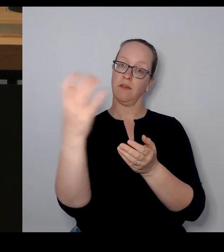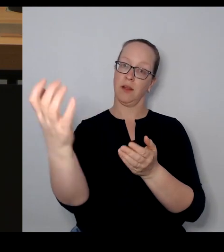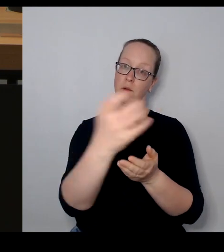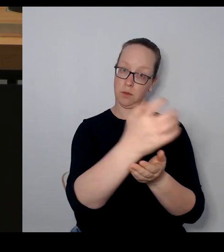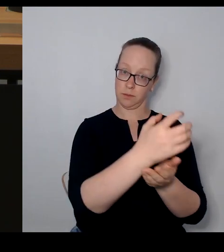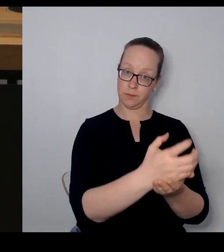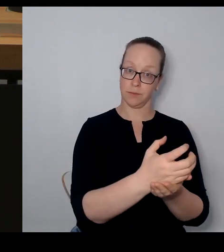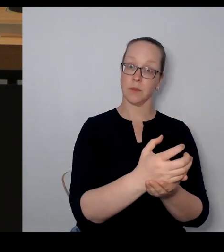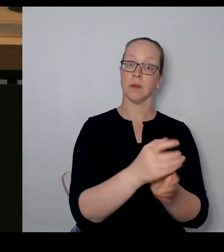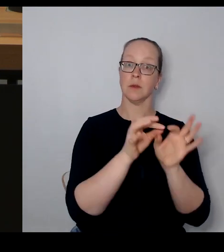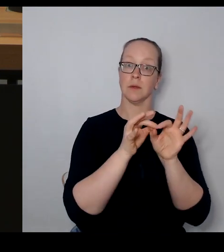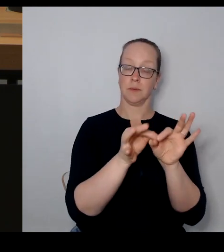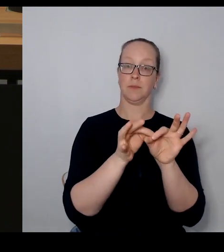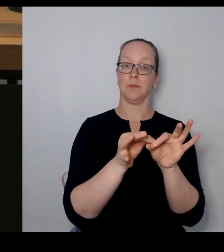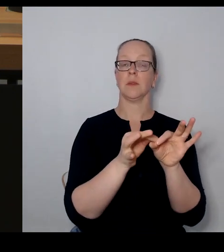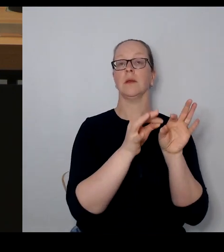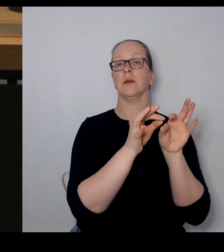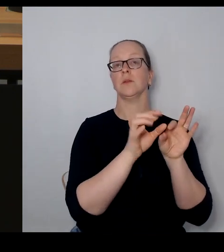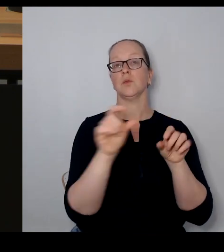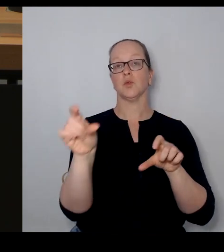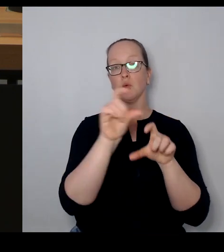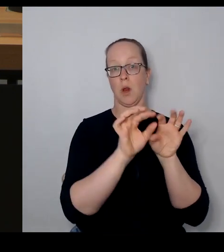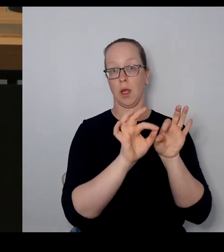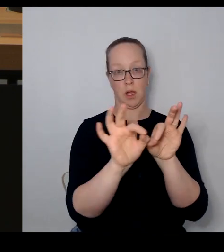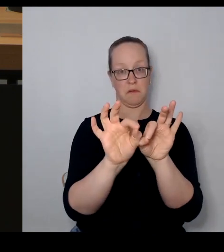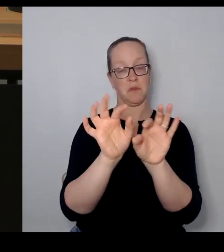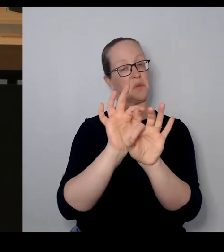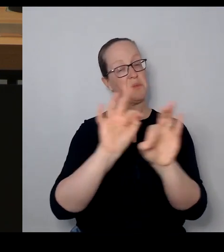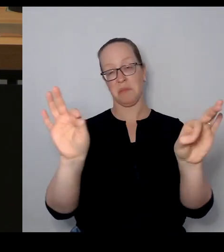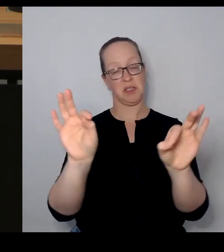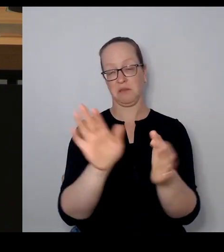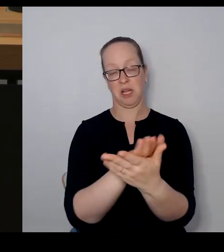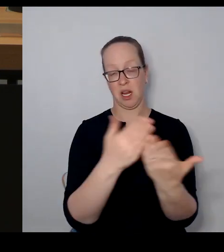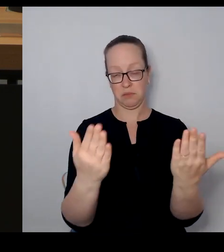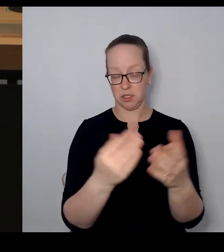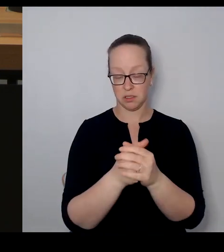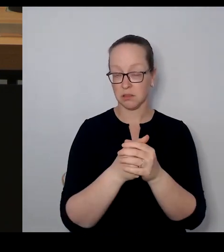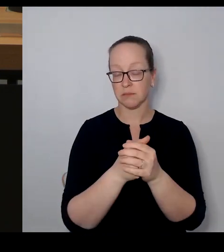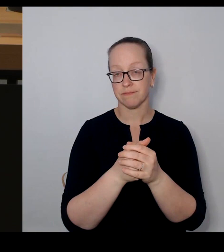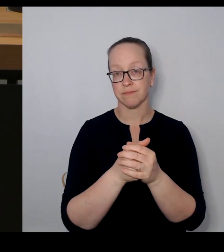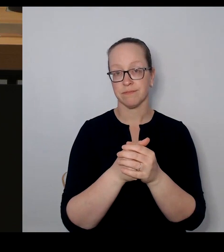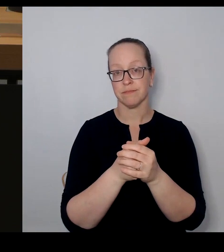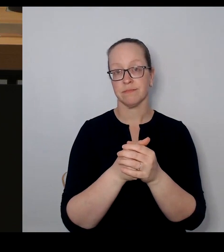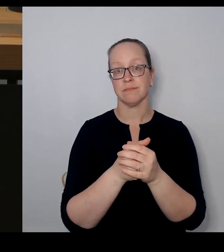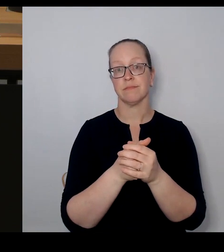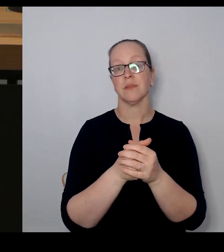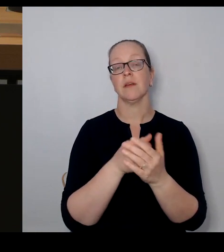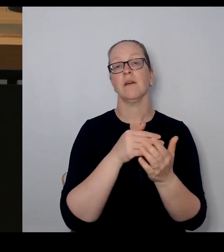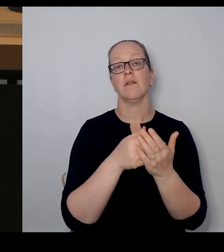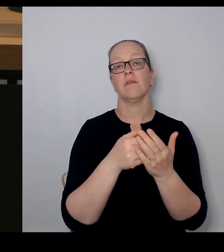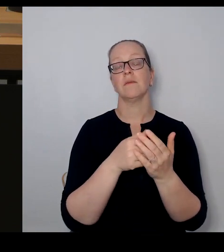unbesetzten Stellen kaum verändert hat. Die Schlussfolgerung, dass aufgrund dieses Befundes die Hauptstadtzulage nicht wirkt, teilen wir nicht